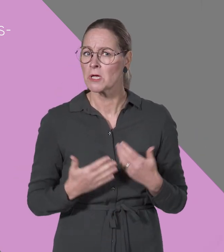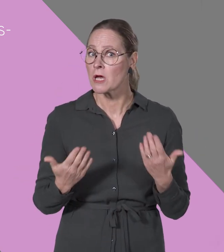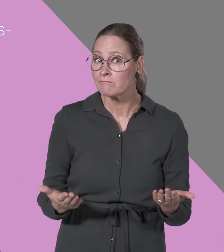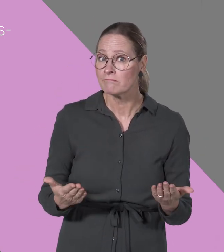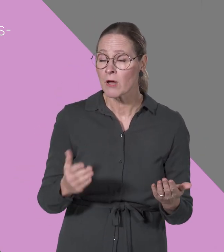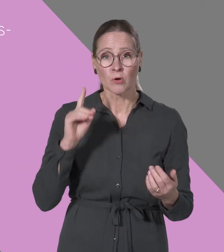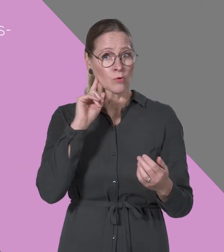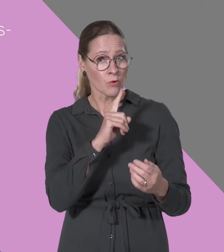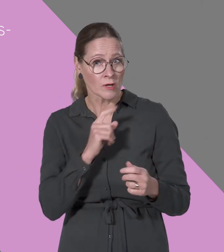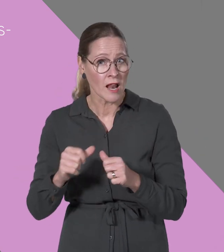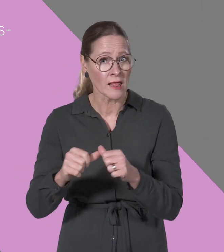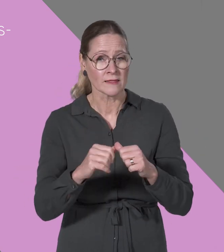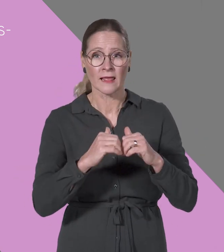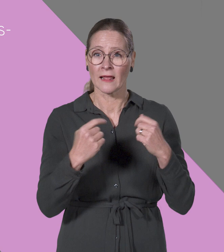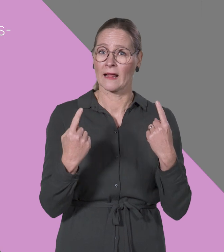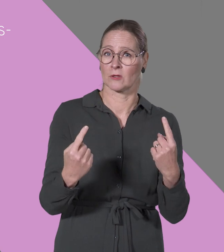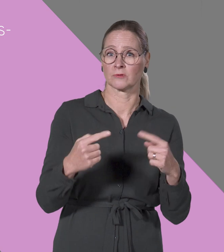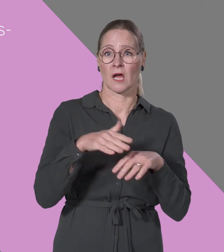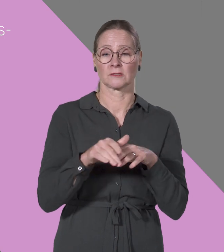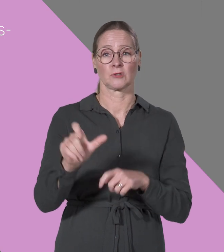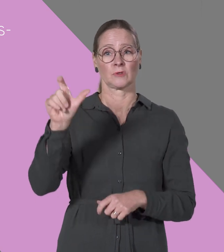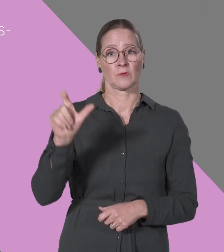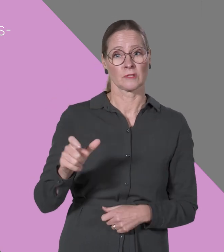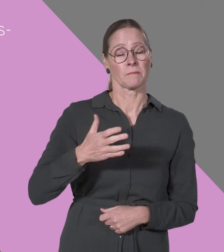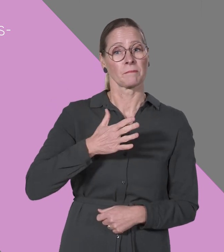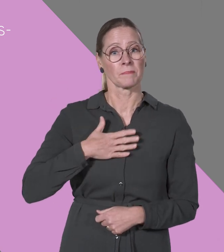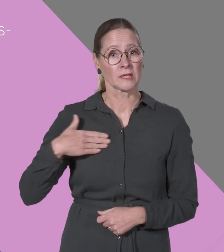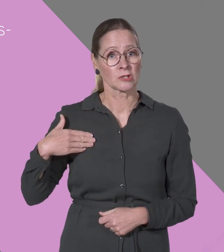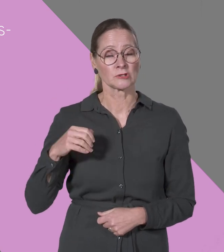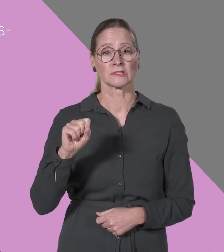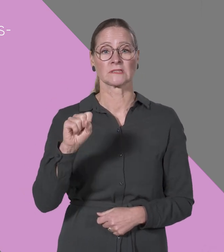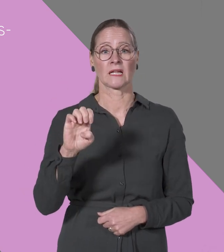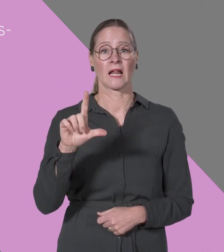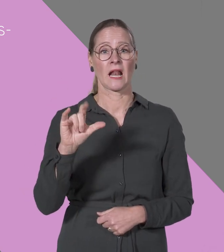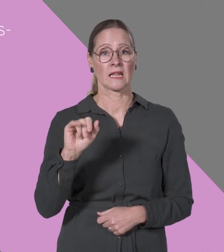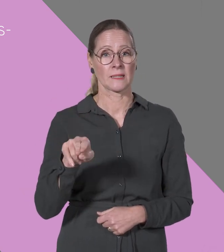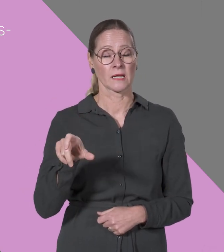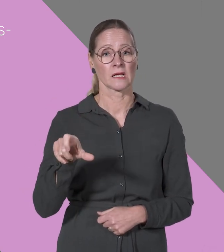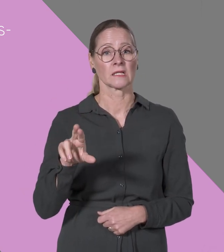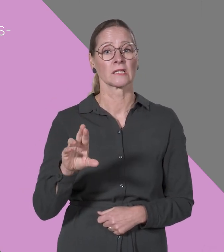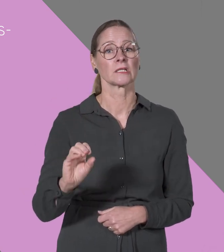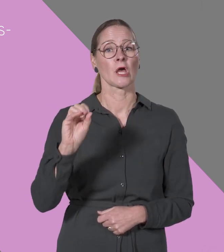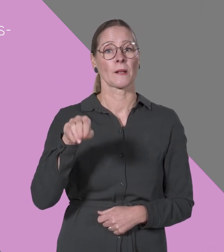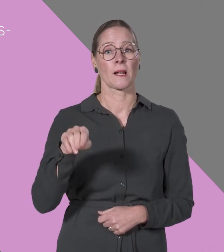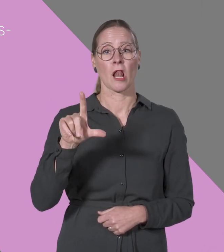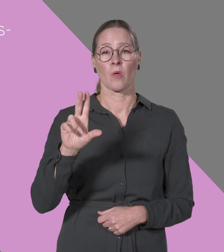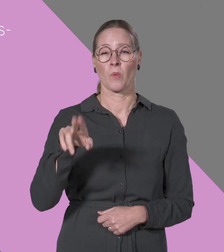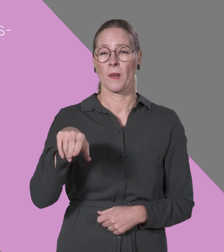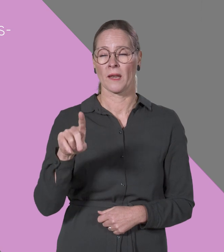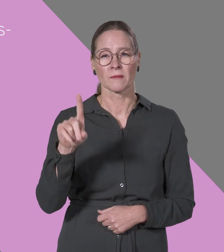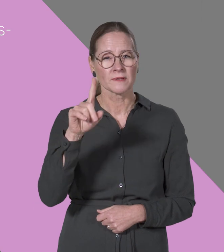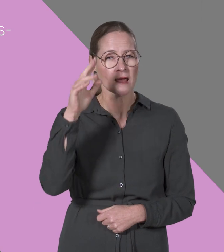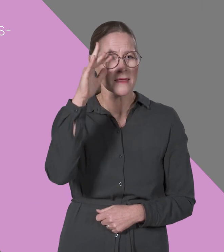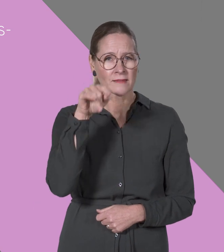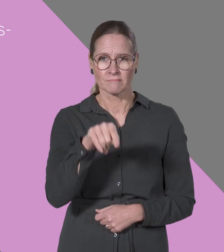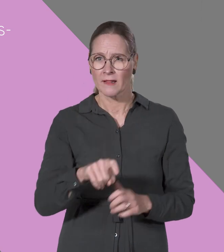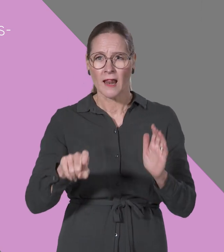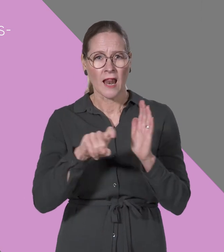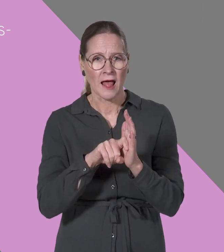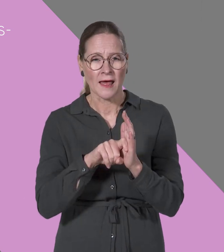Mitä Kuurojen Liiton erityisasiantuntija Pirkko Selin-Grönlund ajattelee laista?